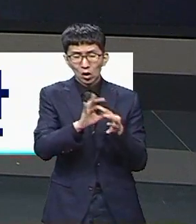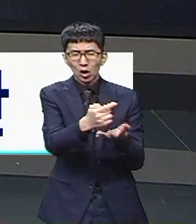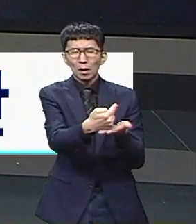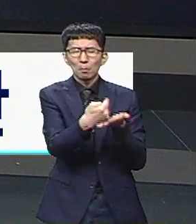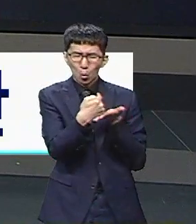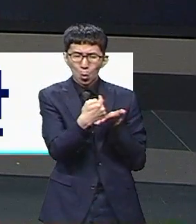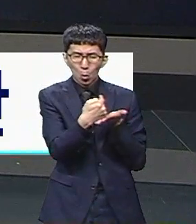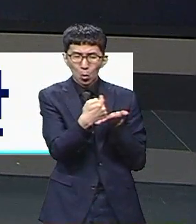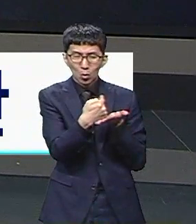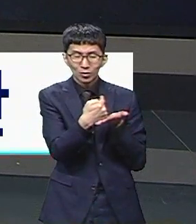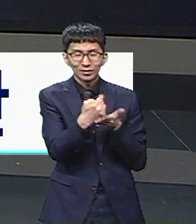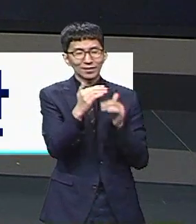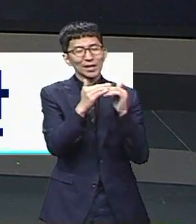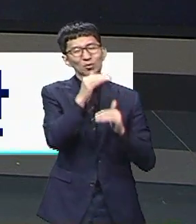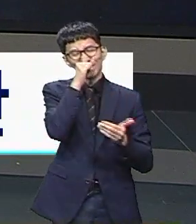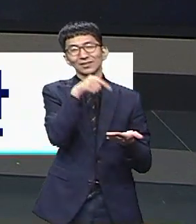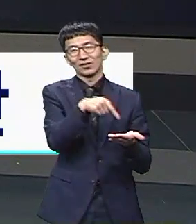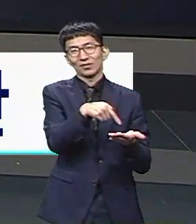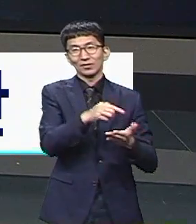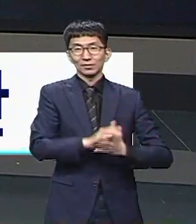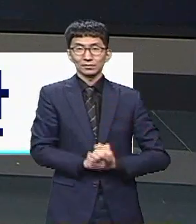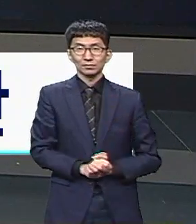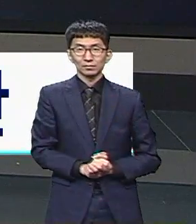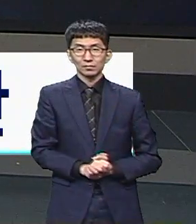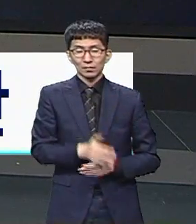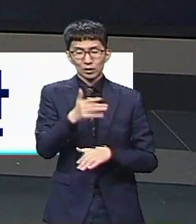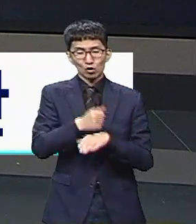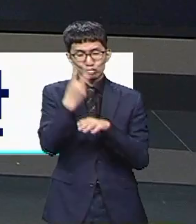있습니다. 그걸 두고 검찰은 보좌관이 보고만 했을